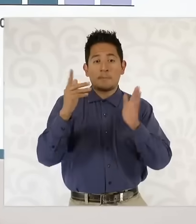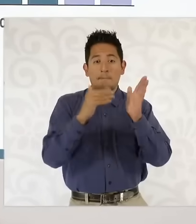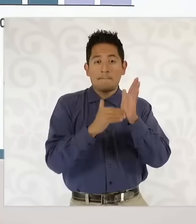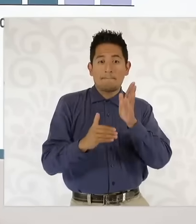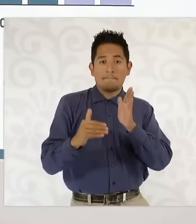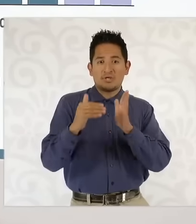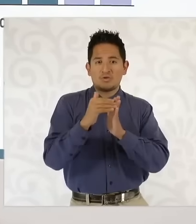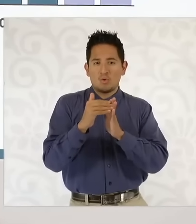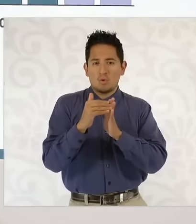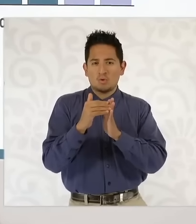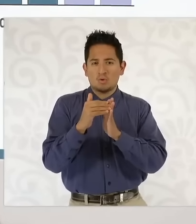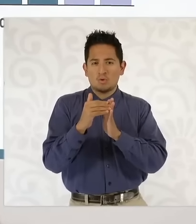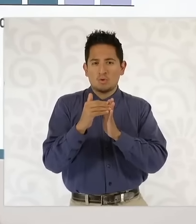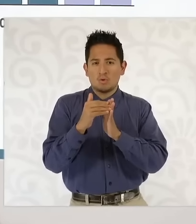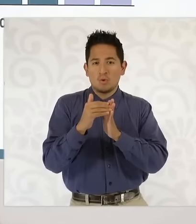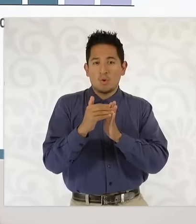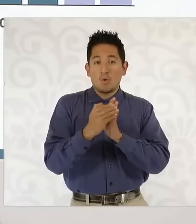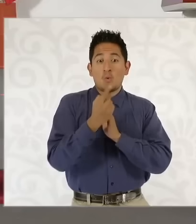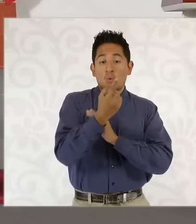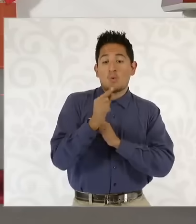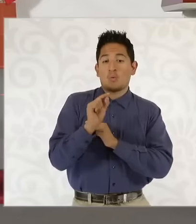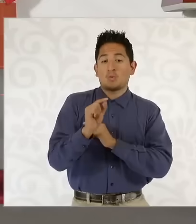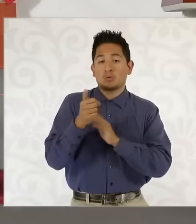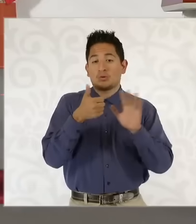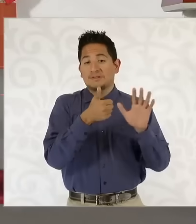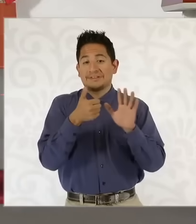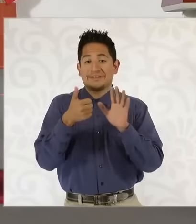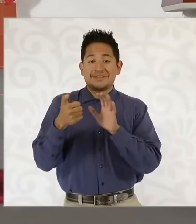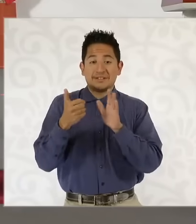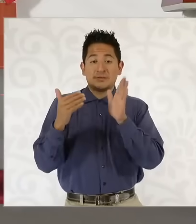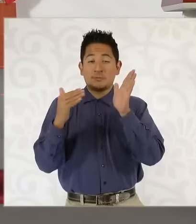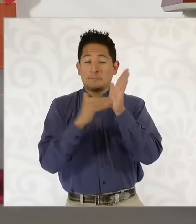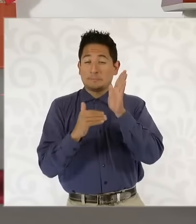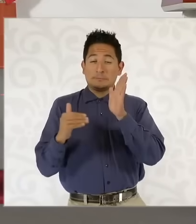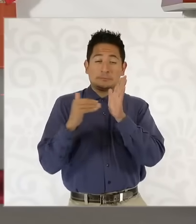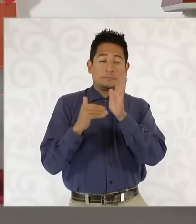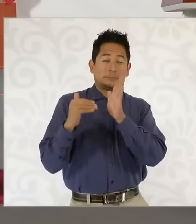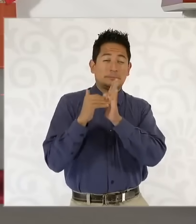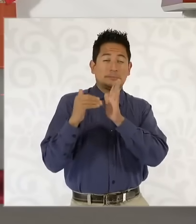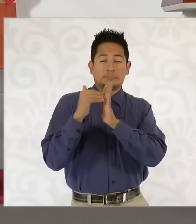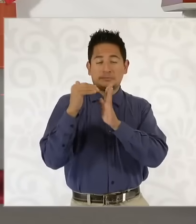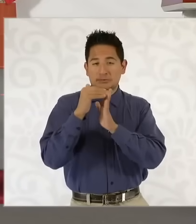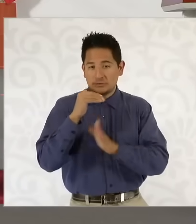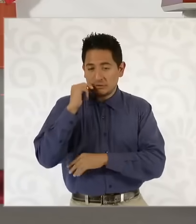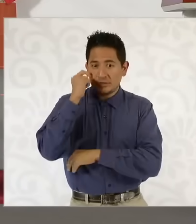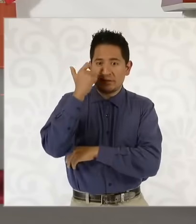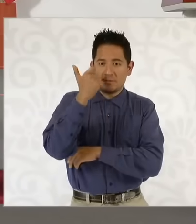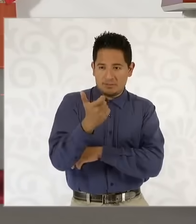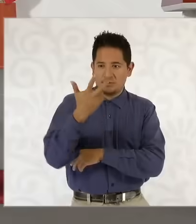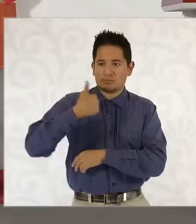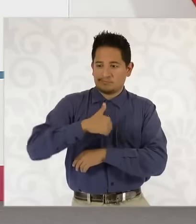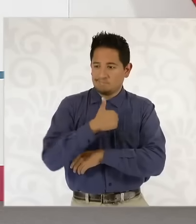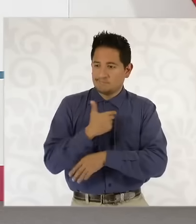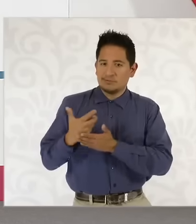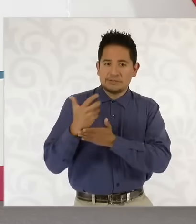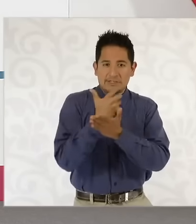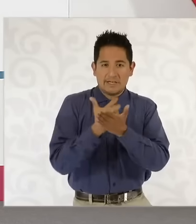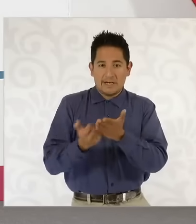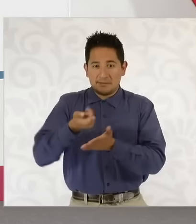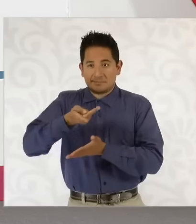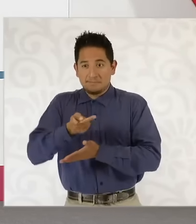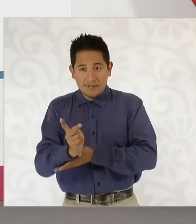uno 600 1.6 billones de pesos. El problema es que cuando tienes estas deudas, pues Pemex